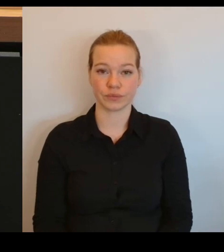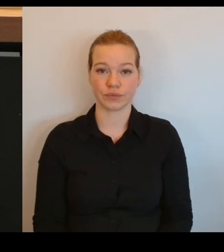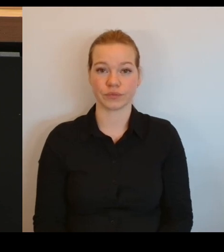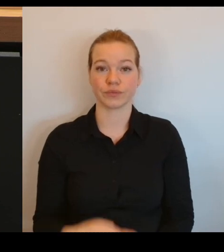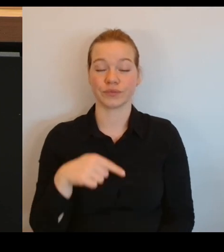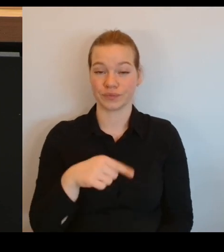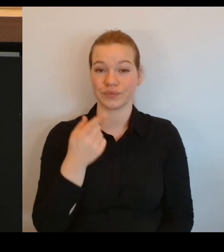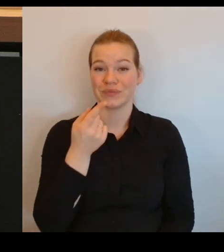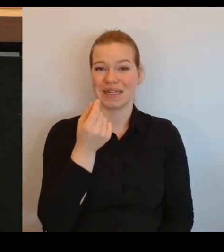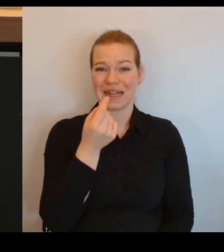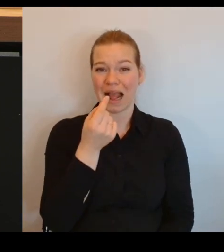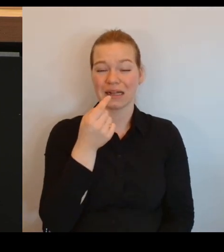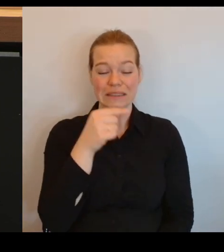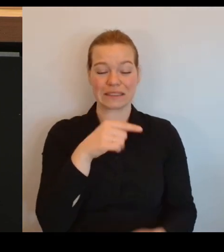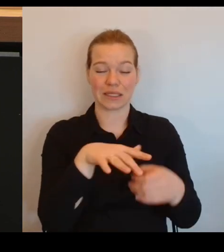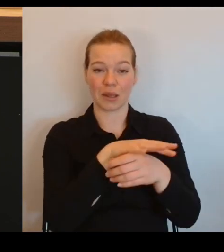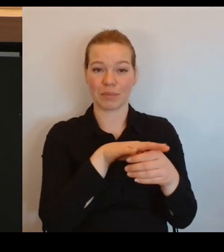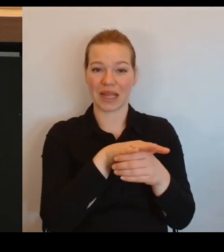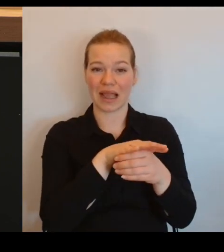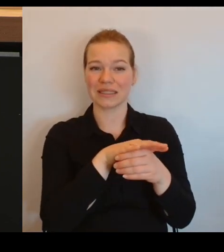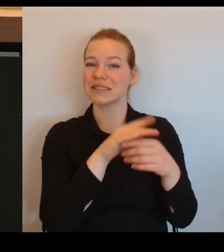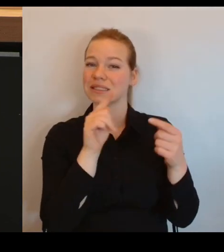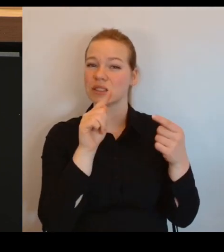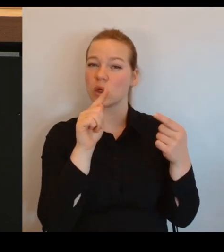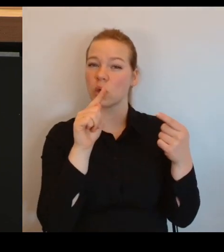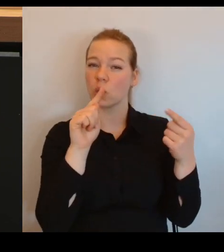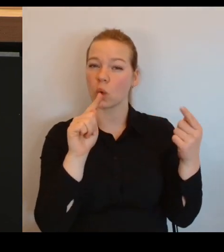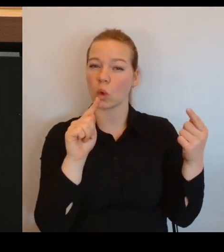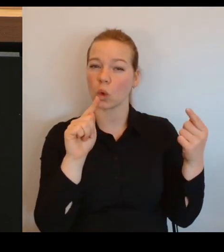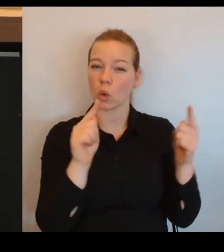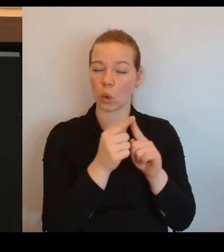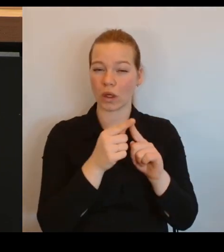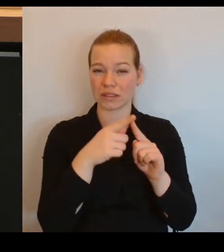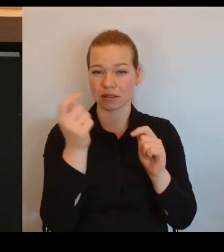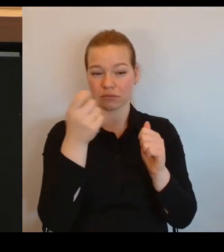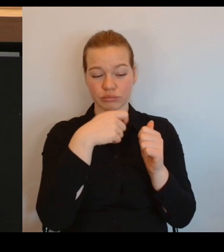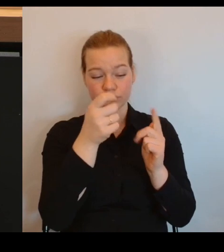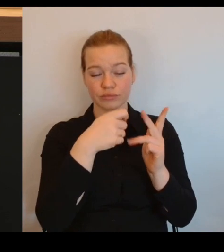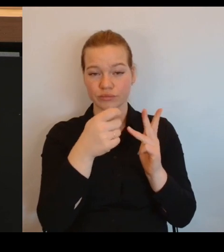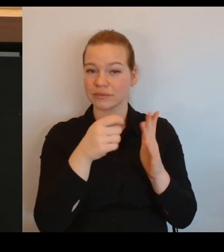Aufgaben sind vor dem Hintergrund der gegenwärtigen gesellschaftlichen Bedingungen essenziell.